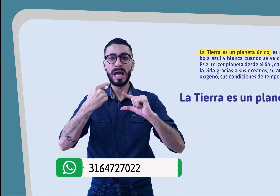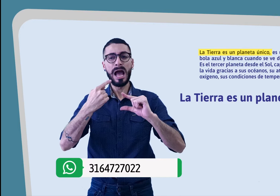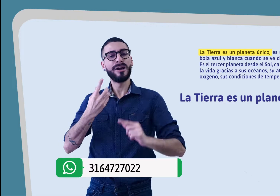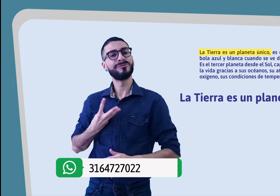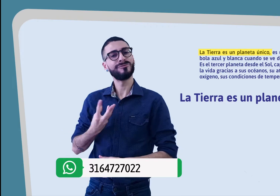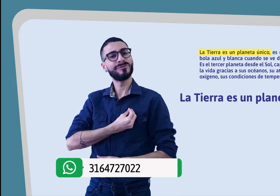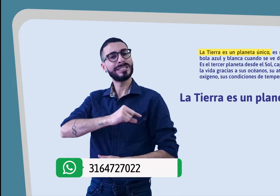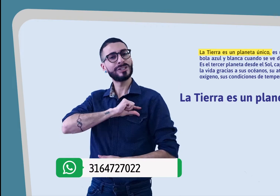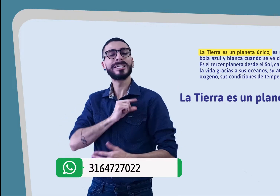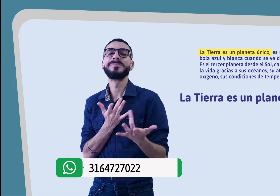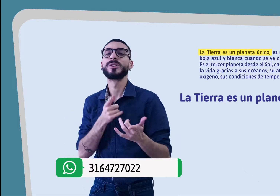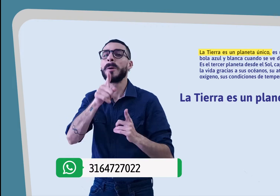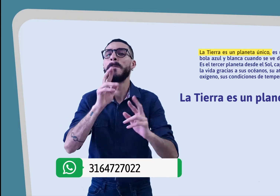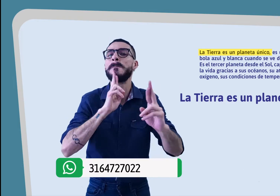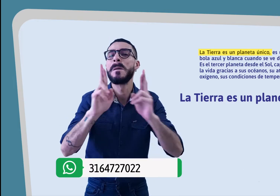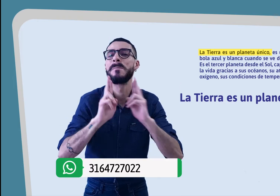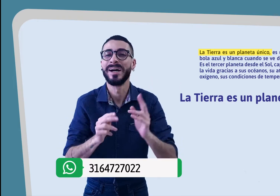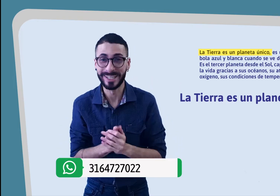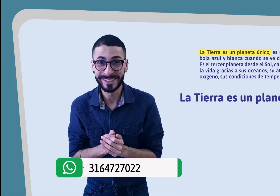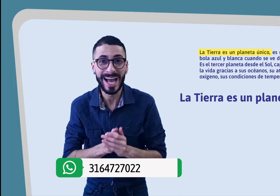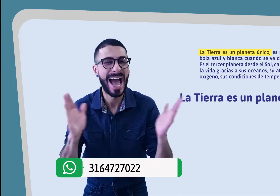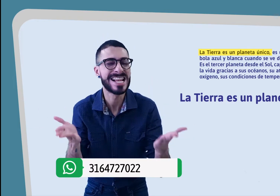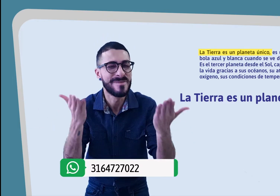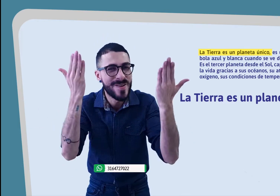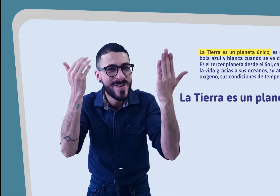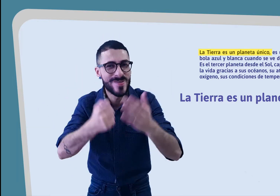Desde INSOR Educativo esperamos sus respuestas. ¡Mucho ánimo!